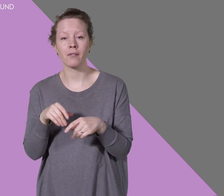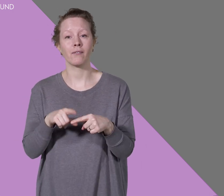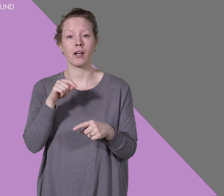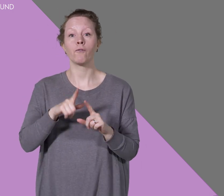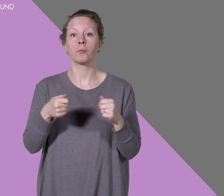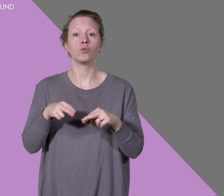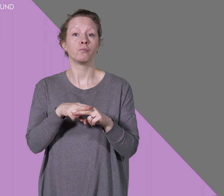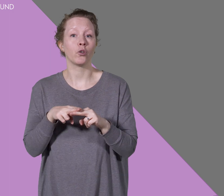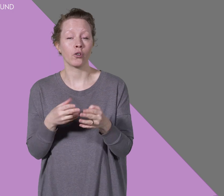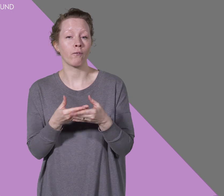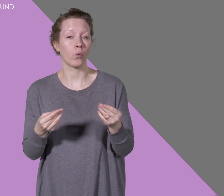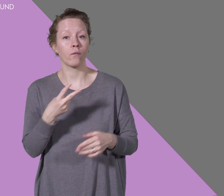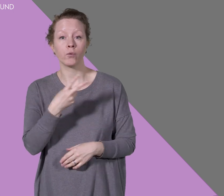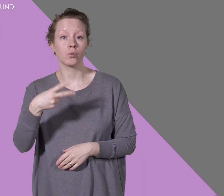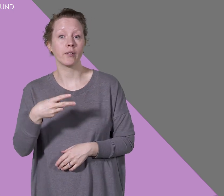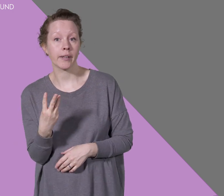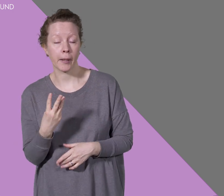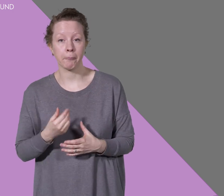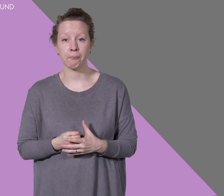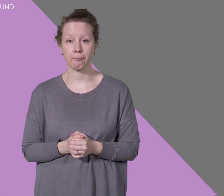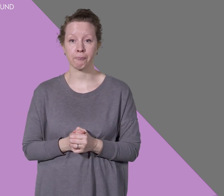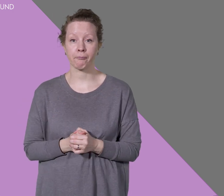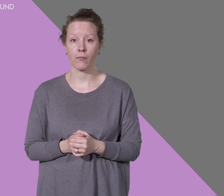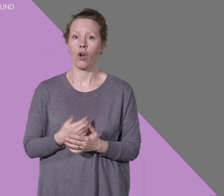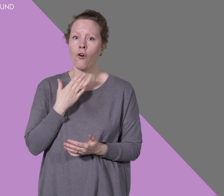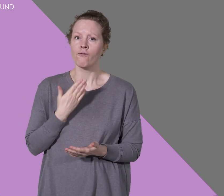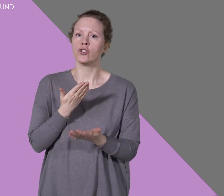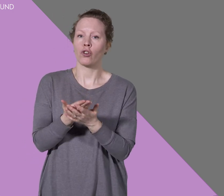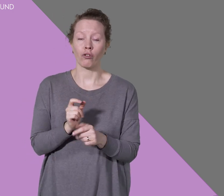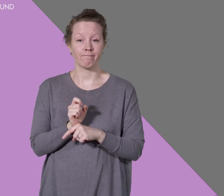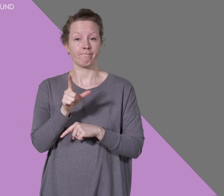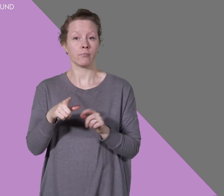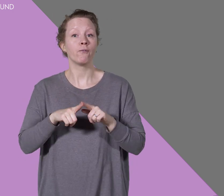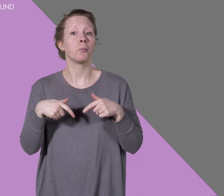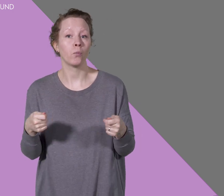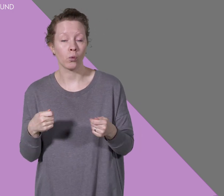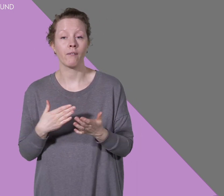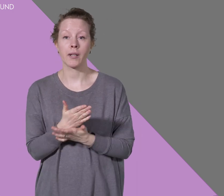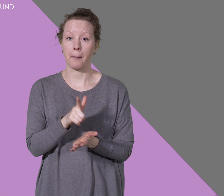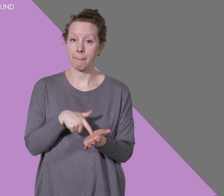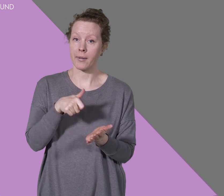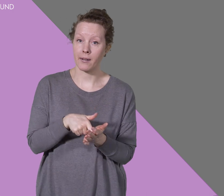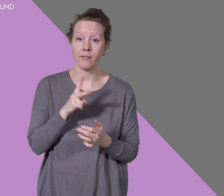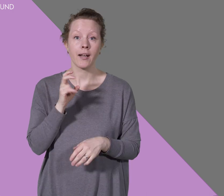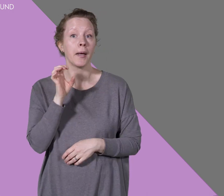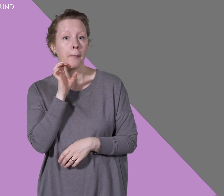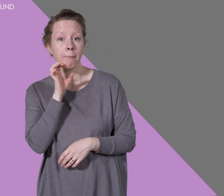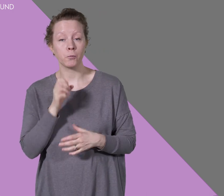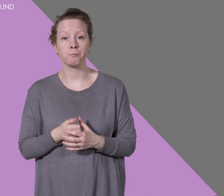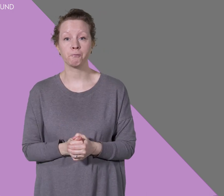väljs på förbundsmötet våren 2023. Förslagen kan skickas till förbundet antingen per brev eller per e-post.